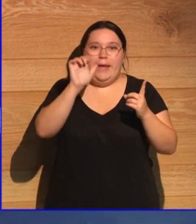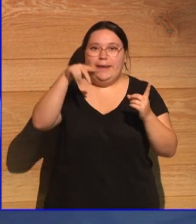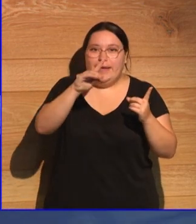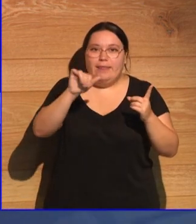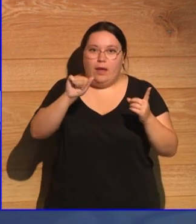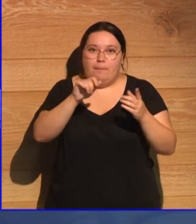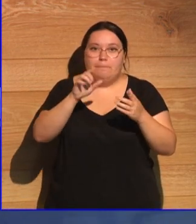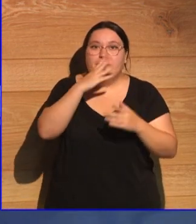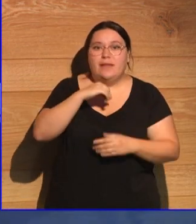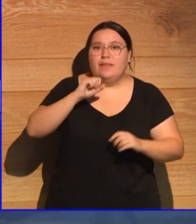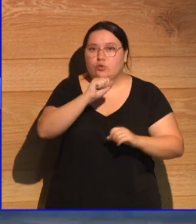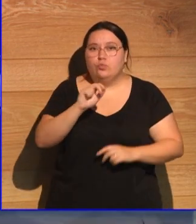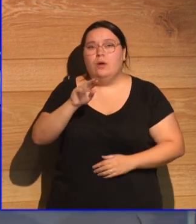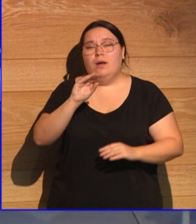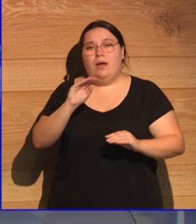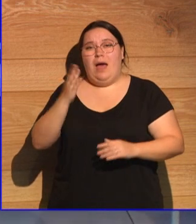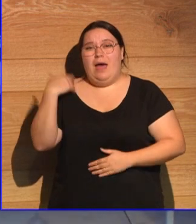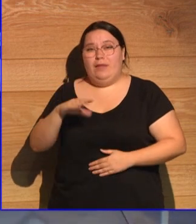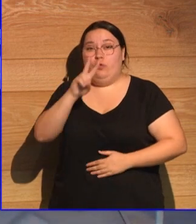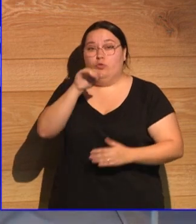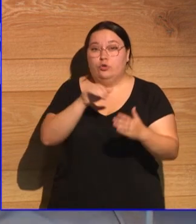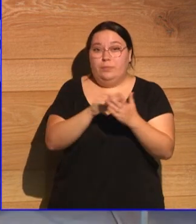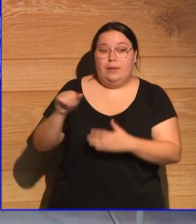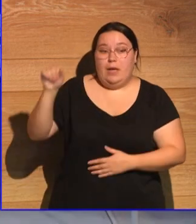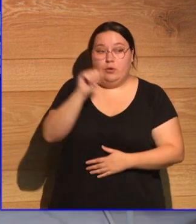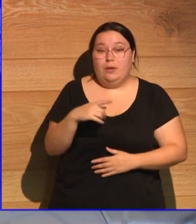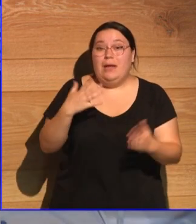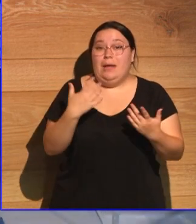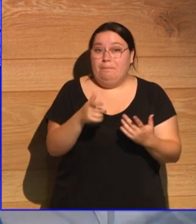Hace 2000 años que cada persona, cada joven